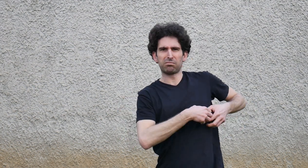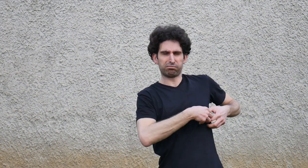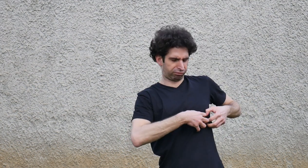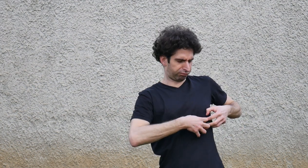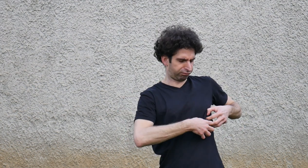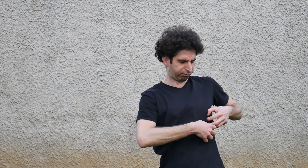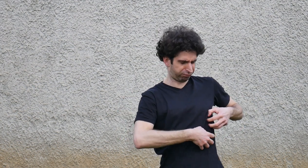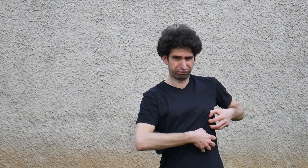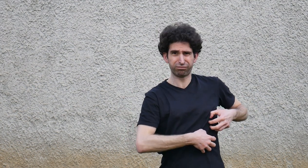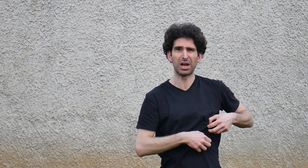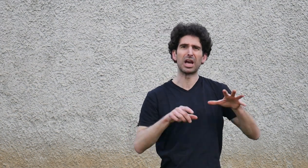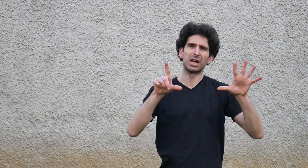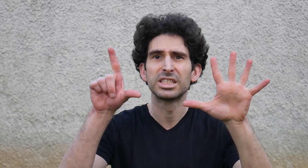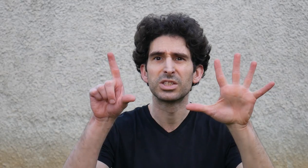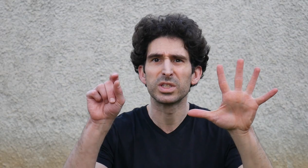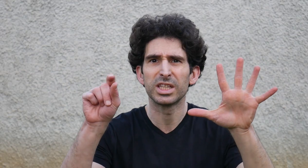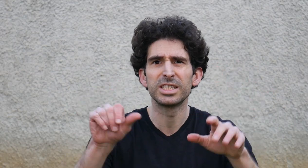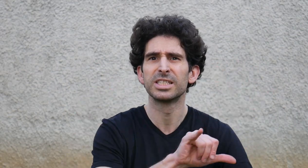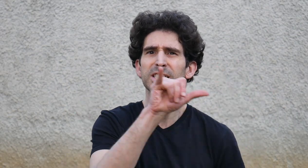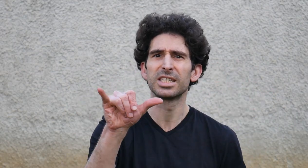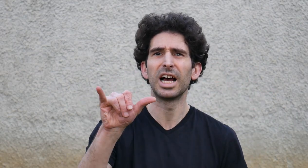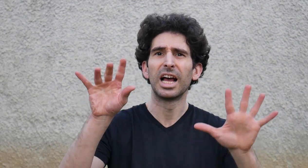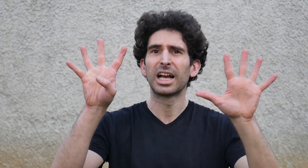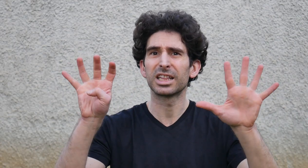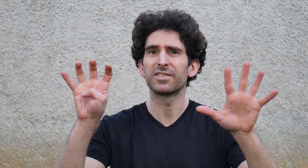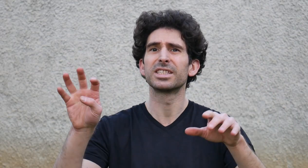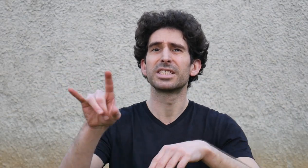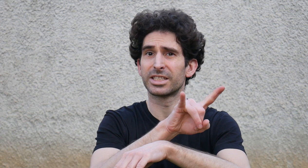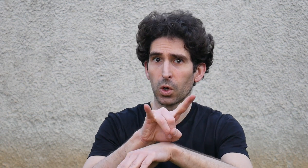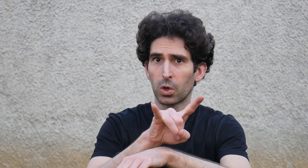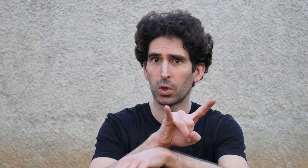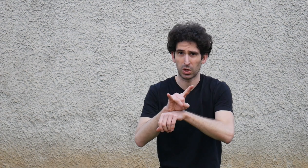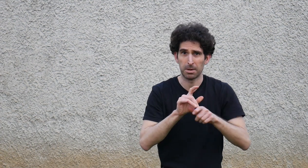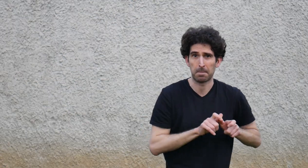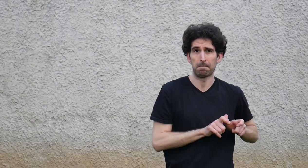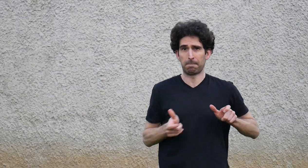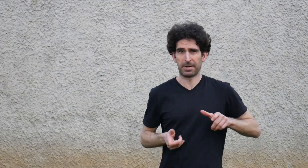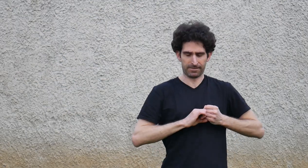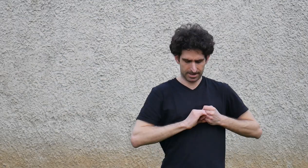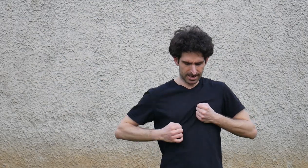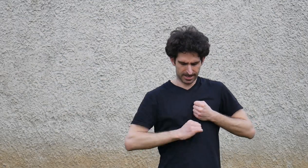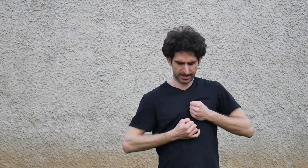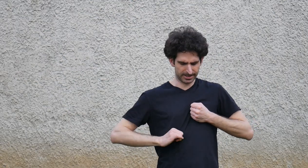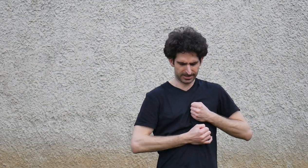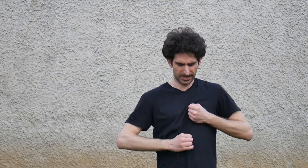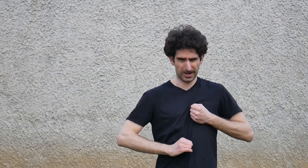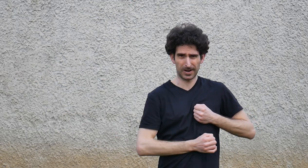Les feuilles restent dedans 70 à 90h. Puis, elles passent dans l'intestin.